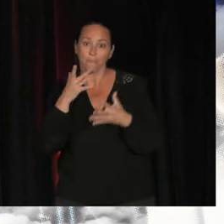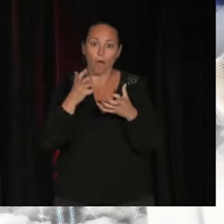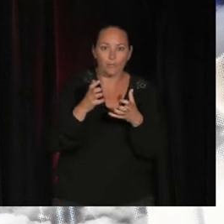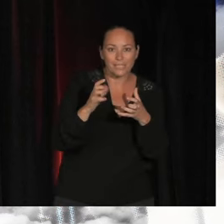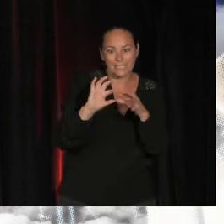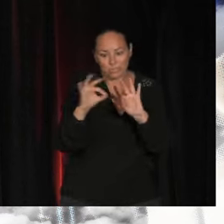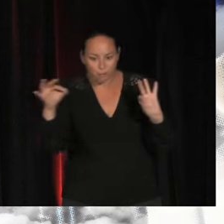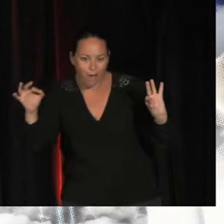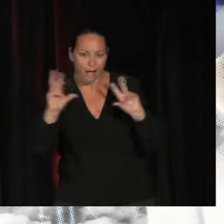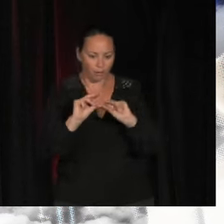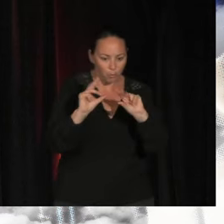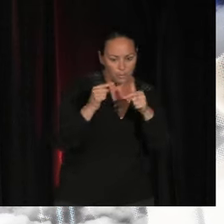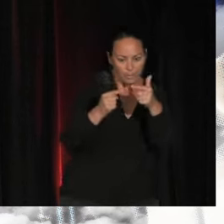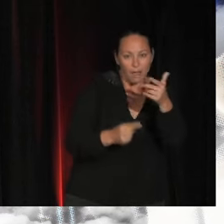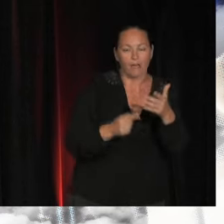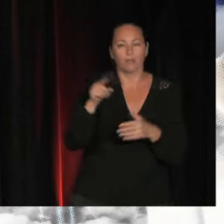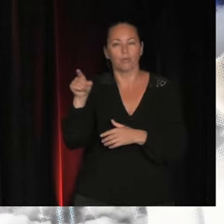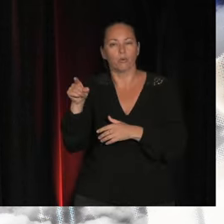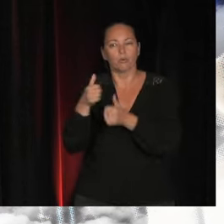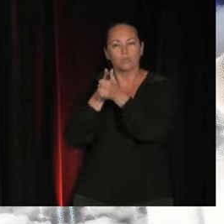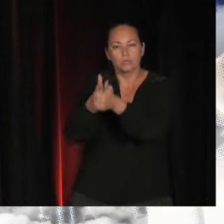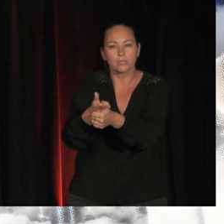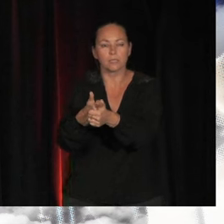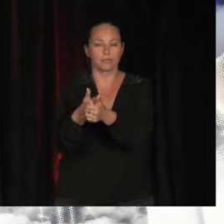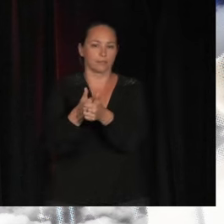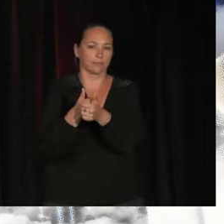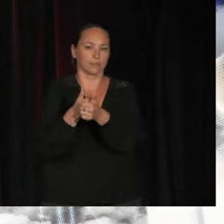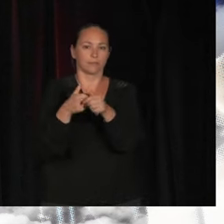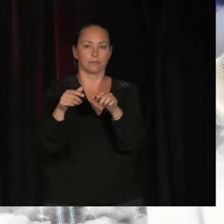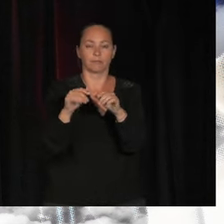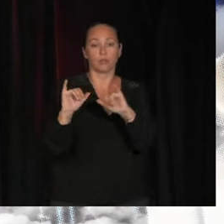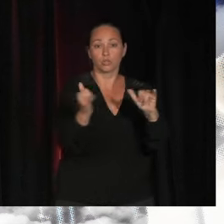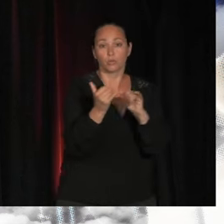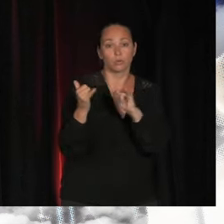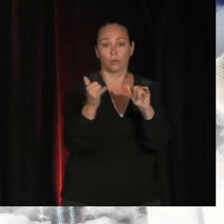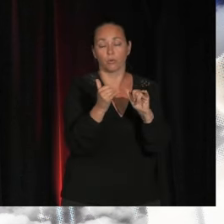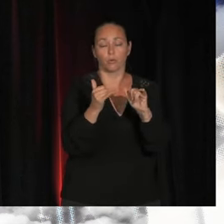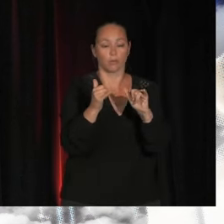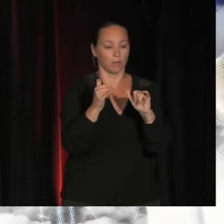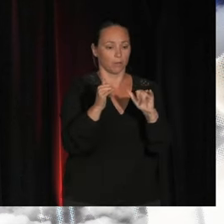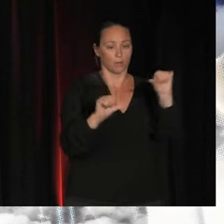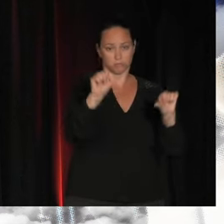Et là, ils vont vraiment reprendre le modèle qu'on trouve à la fois dans les jeux de Versus Fighting. Donc on pense à Tekken, je pense à Street Fighter,